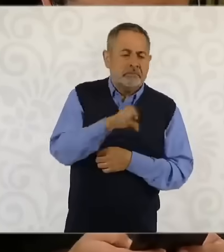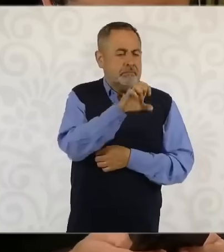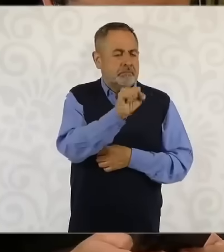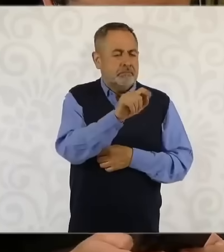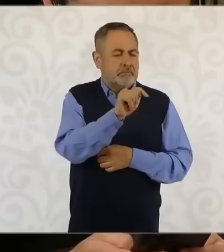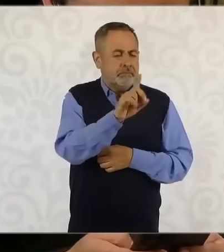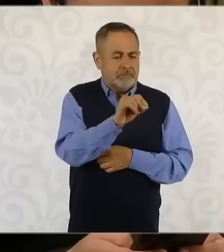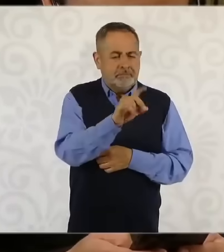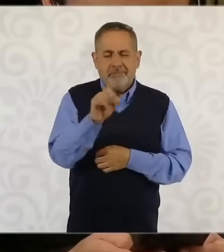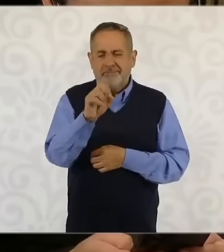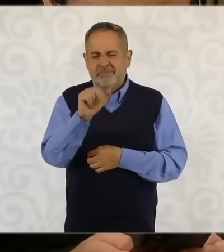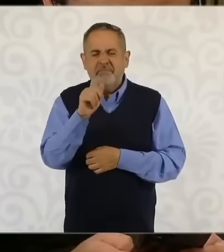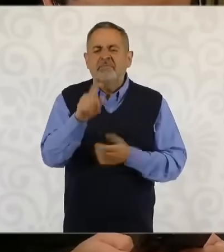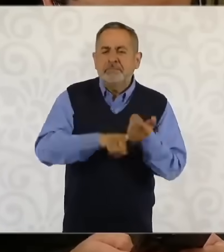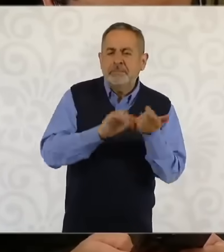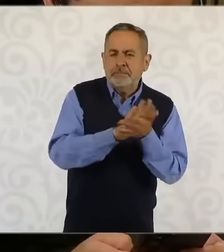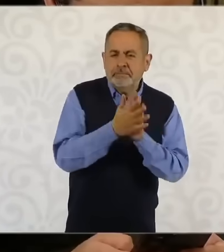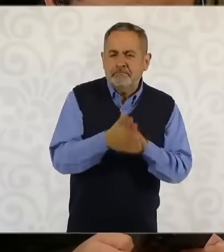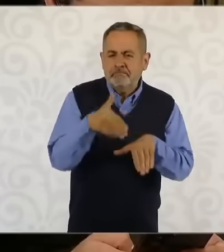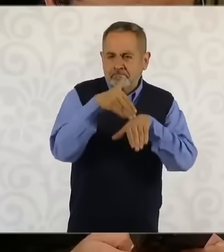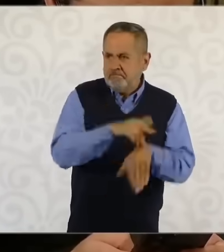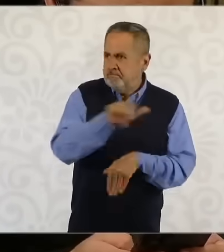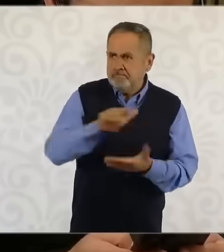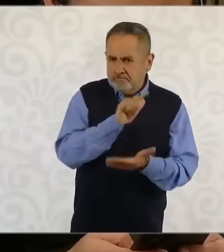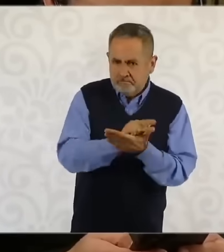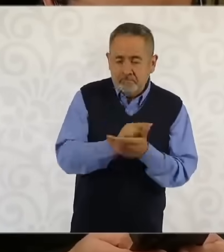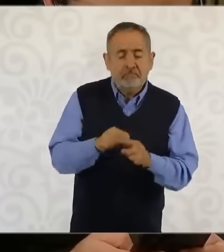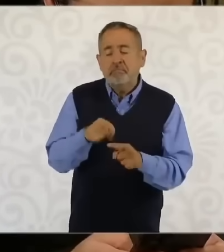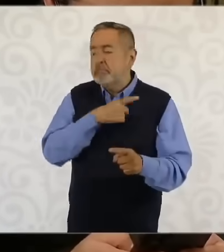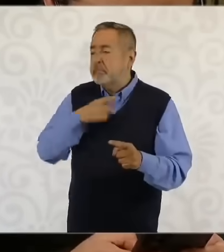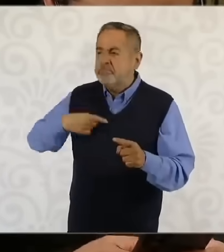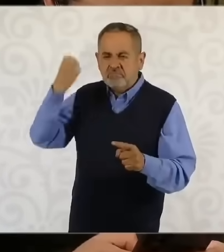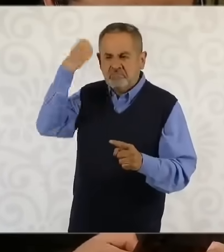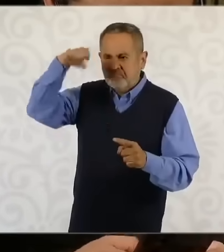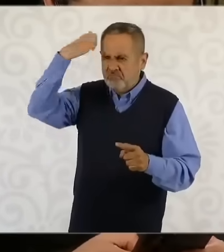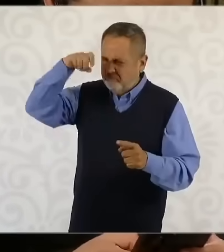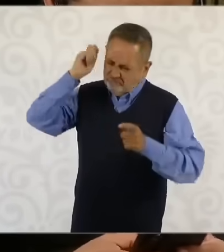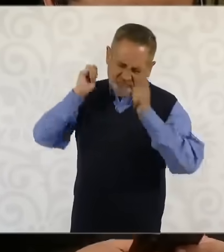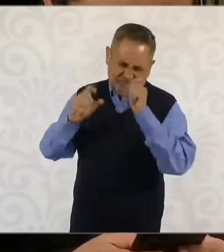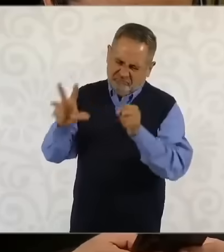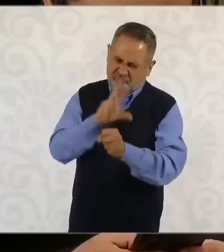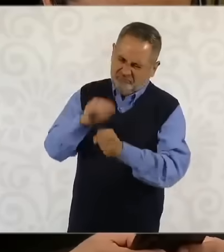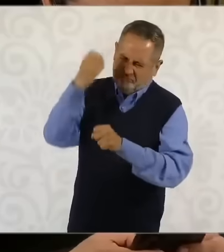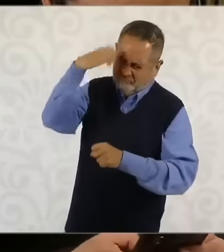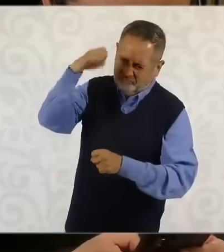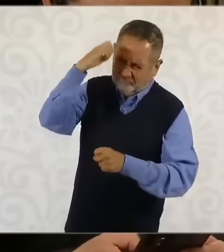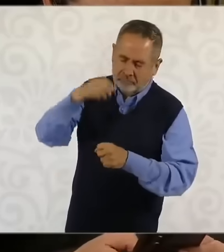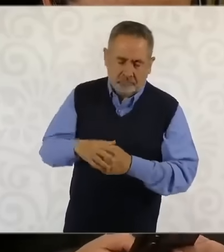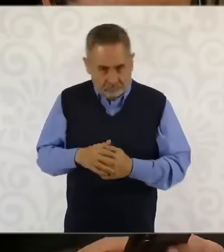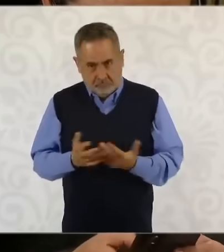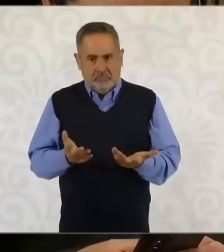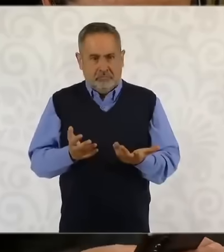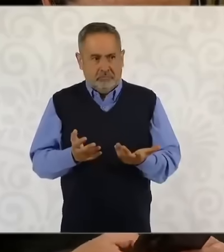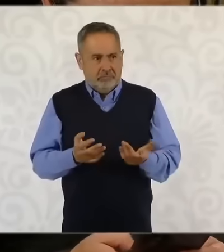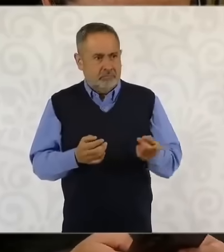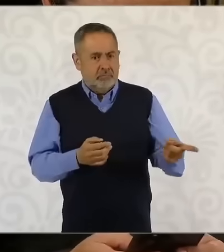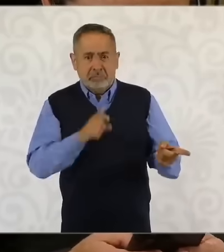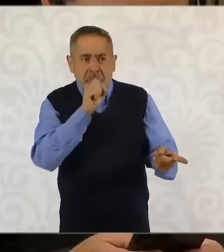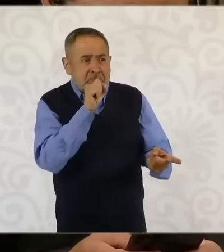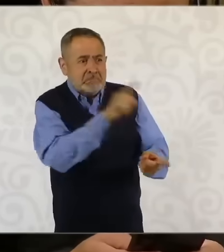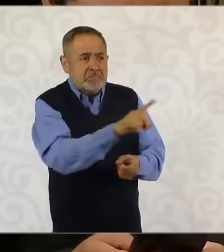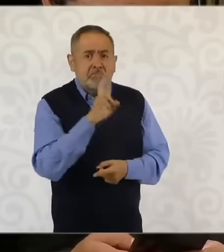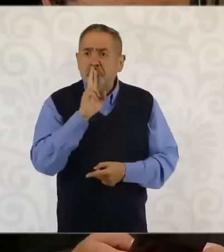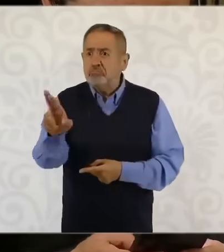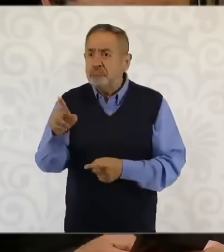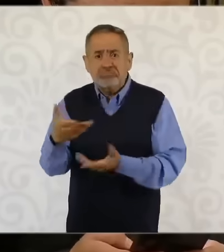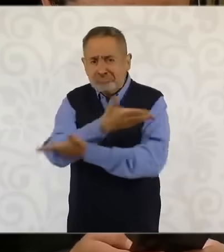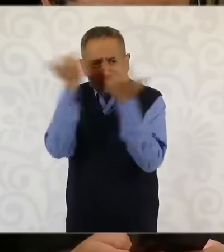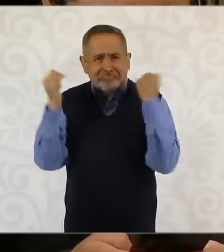exige perfiles con experiencia probada y bueno yo creo eh lo que contestó que no supo responder en